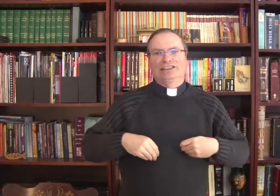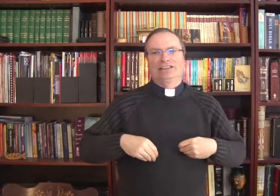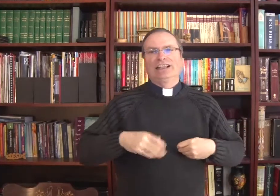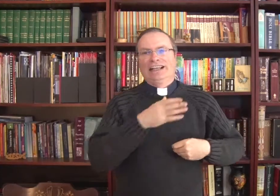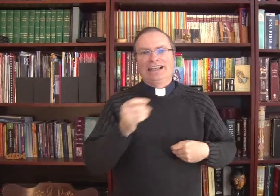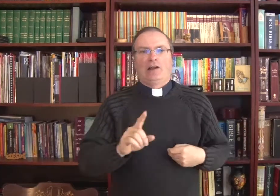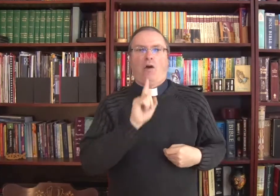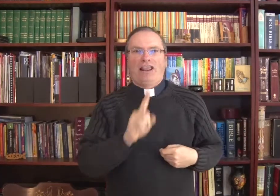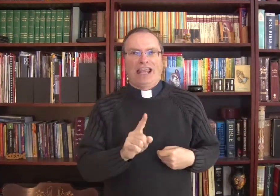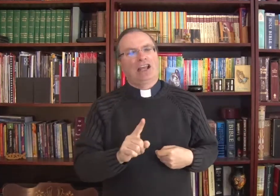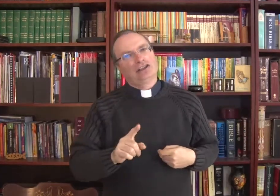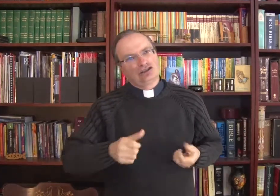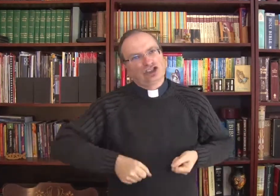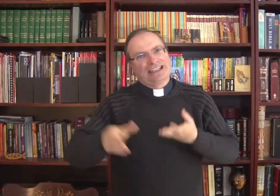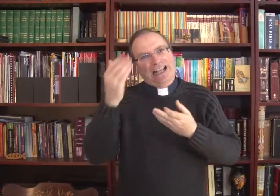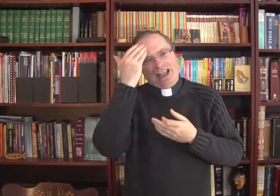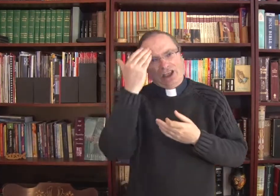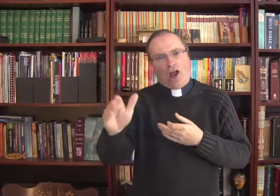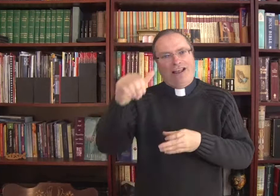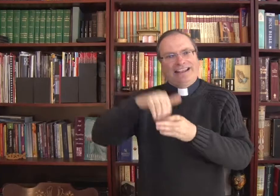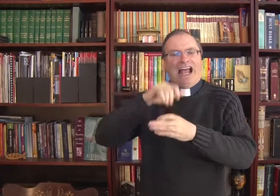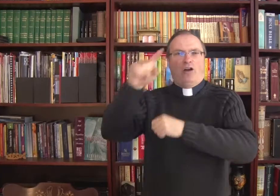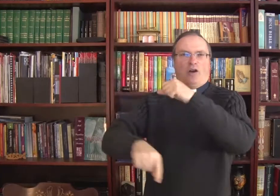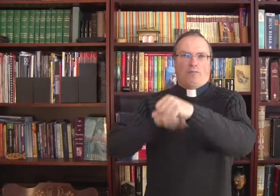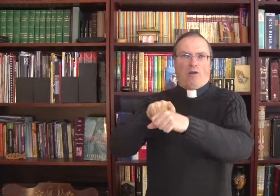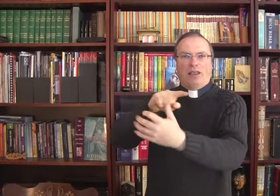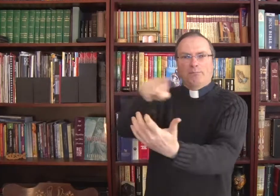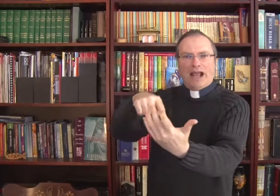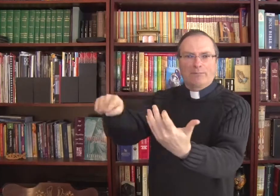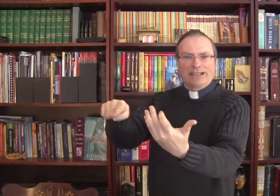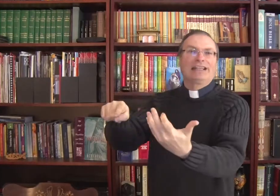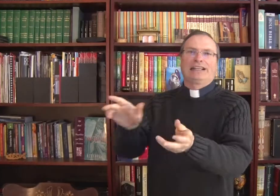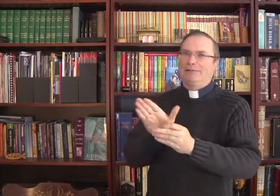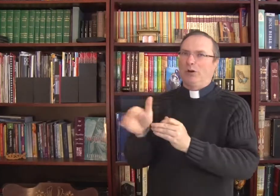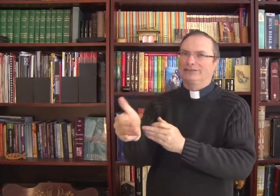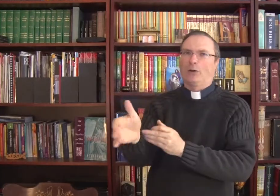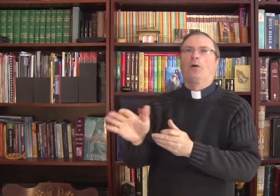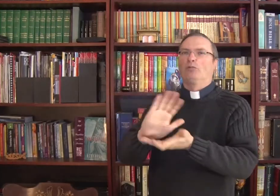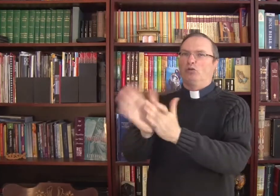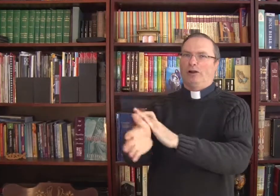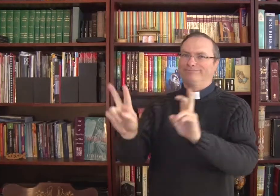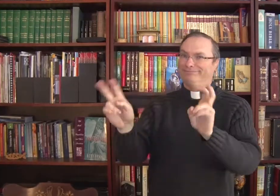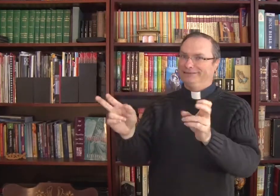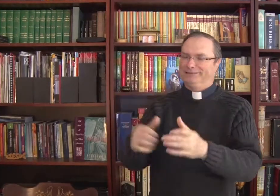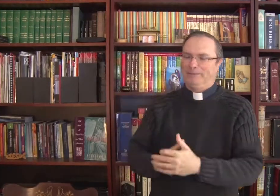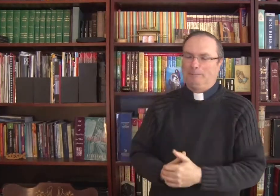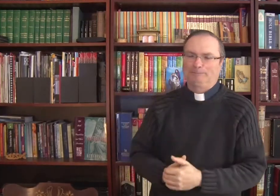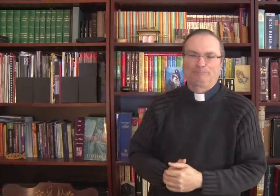et on est jeté dehors dans le monde parmi les poissons pourris.